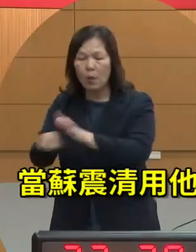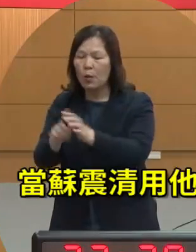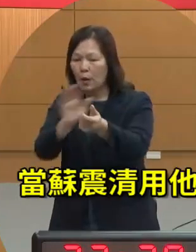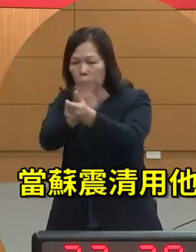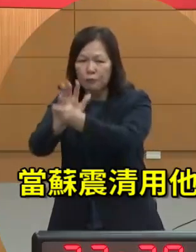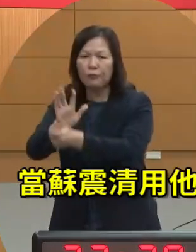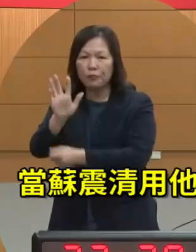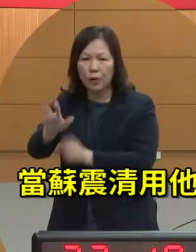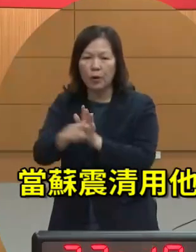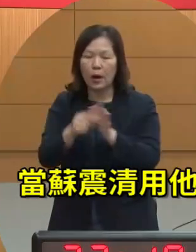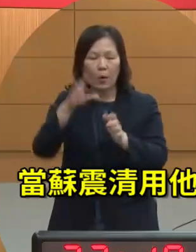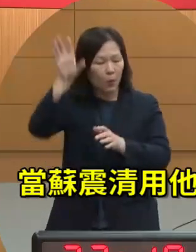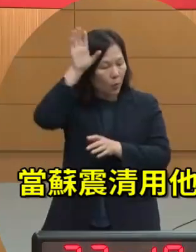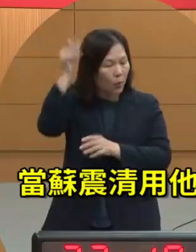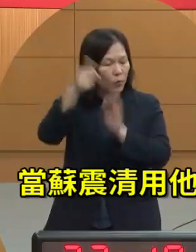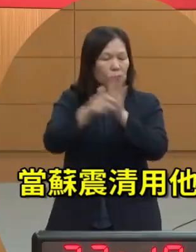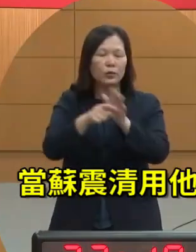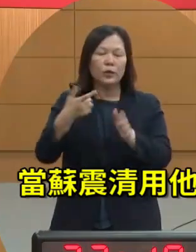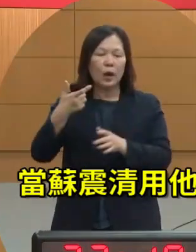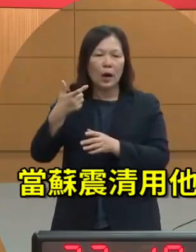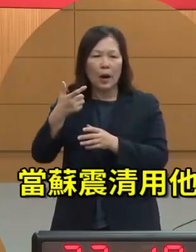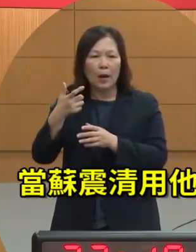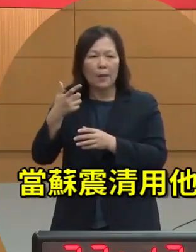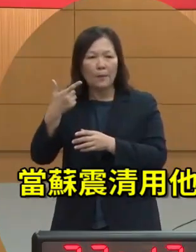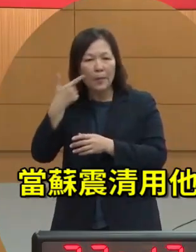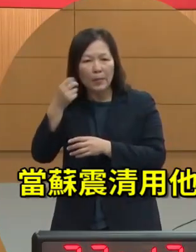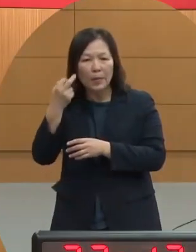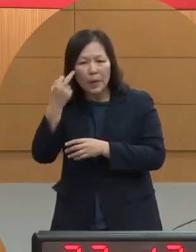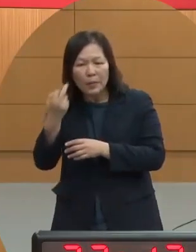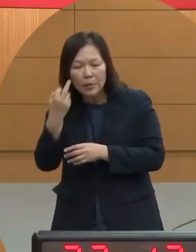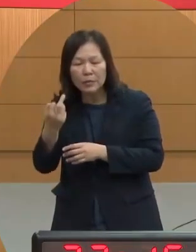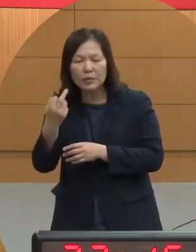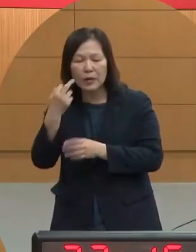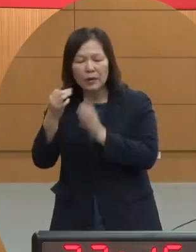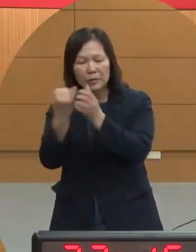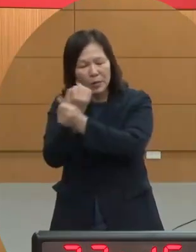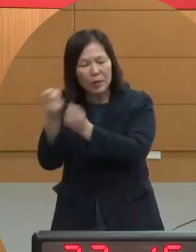當蘇震清用他的叔叔嬸嬸出來幫他卡位的時候 我在為大家做事